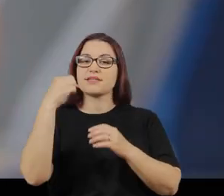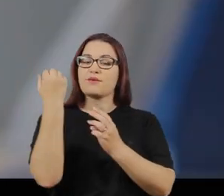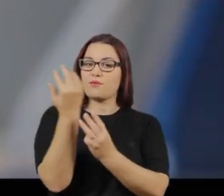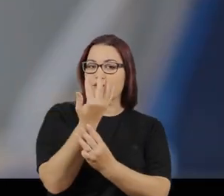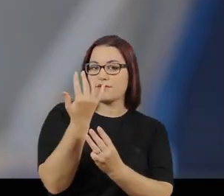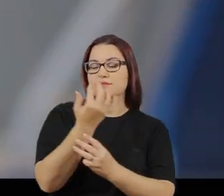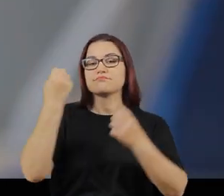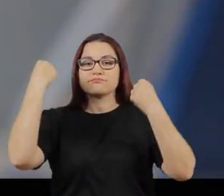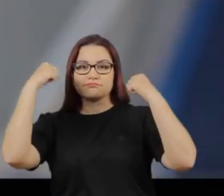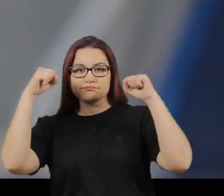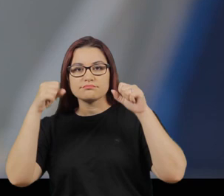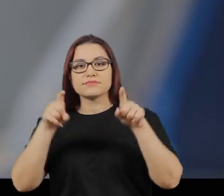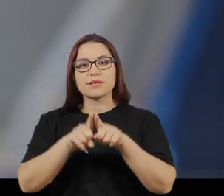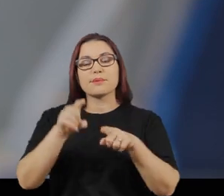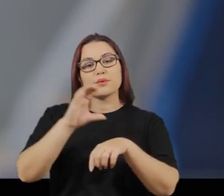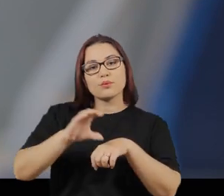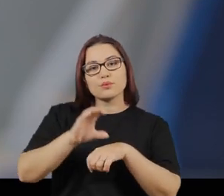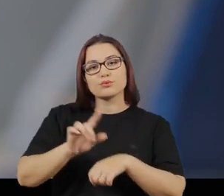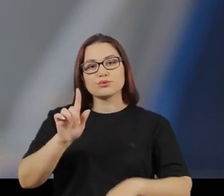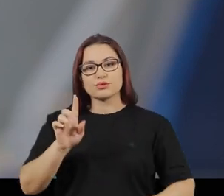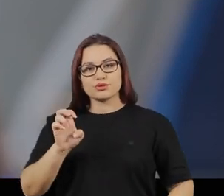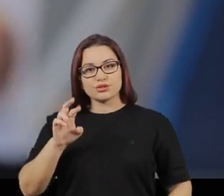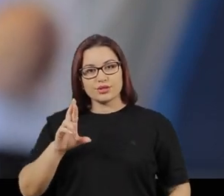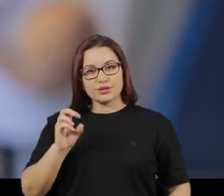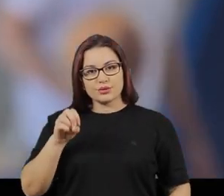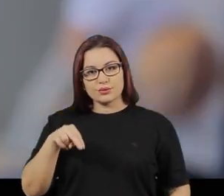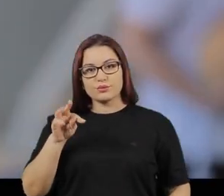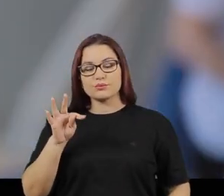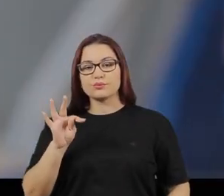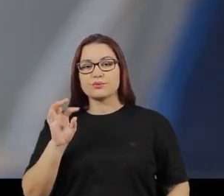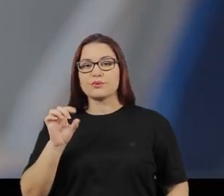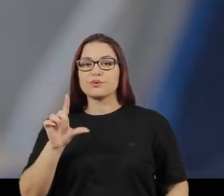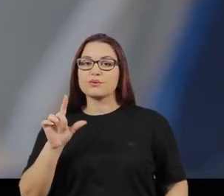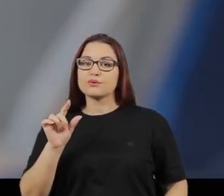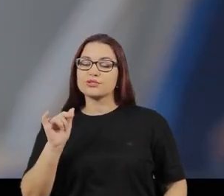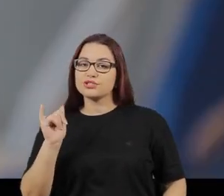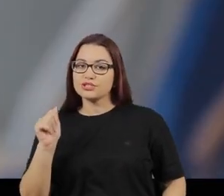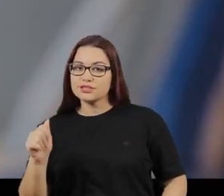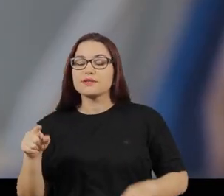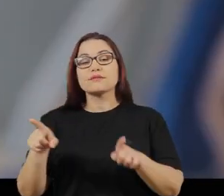educação física, do curso de gerontologia e mestrado e cursos de